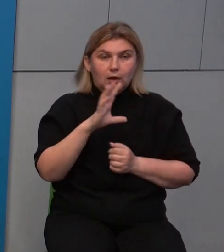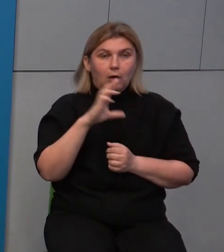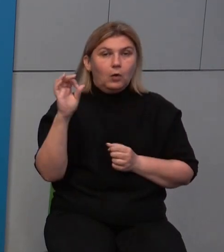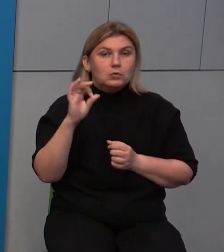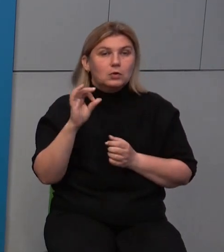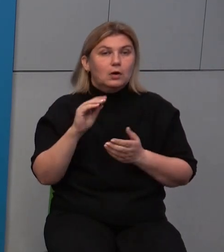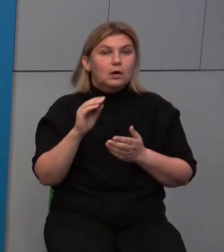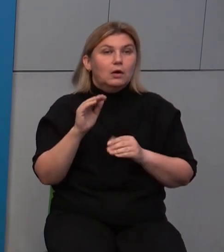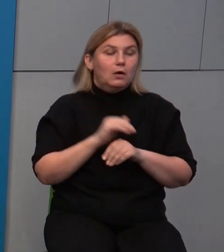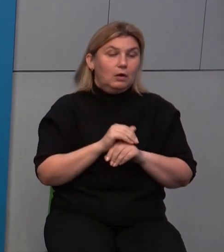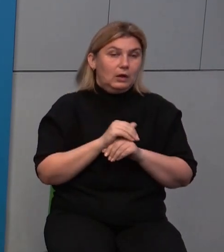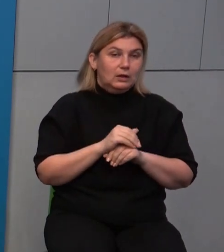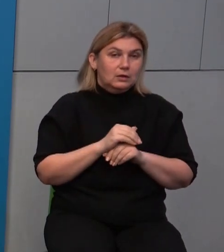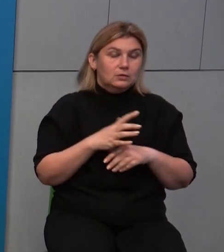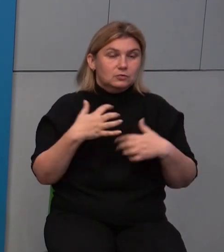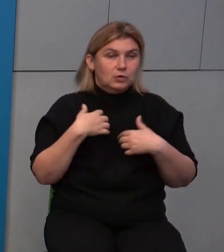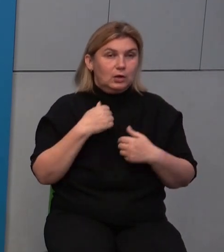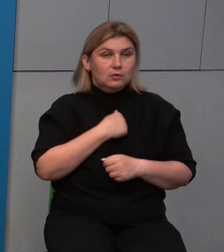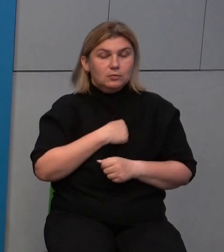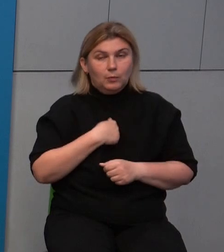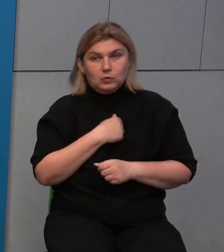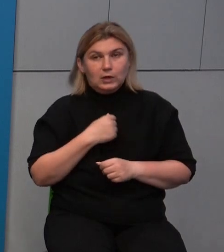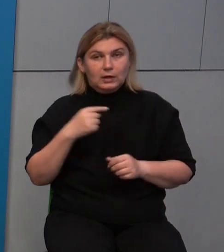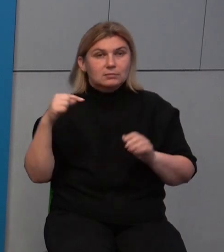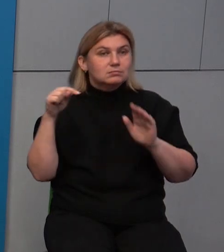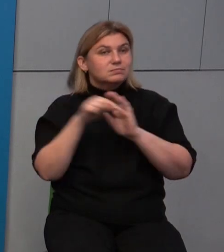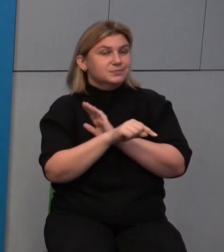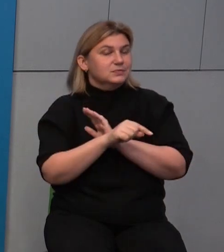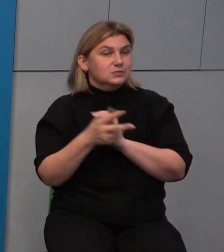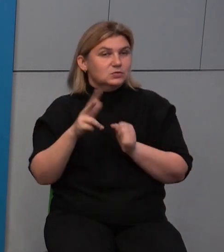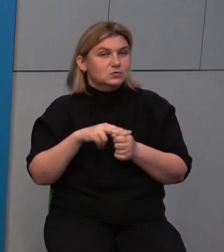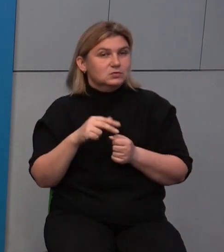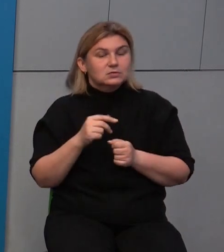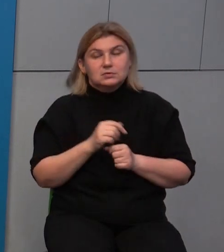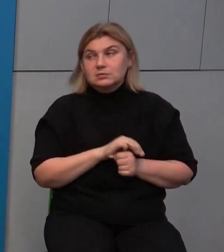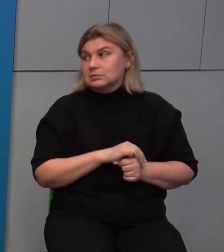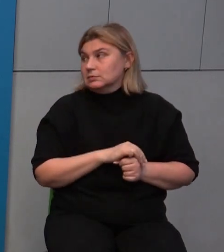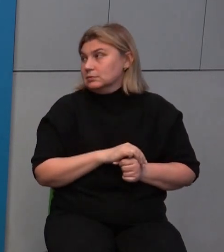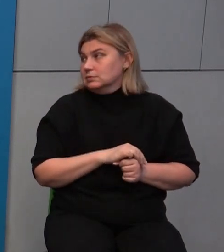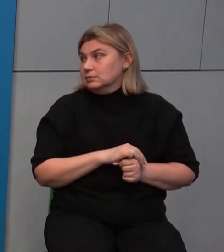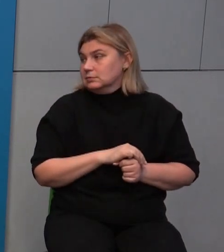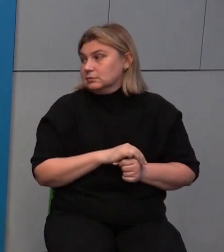żyjących na emigracji, ich smutek, także tych, którzy byli właśnie